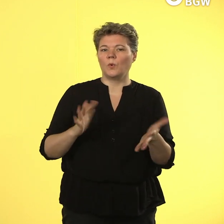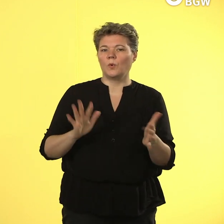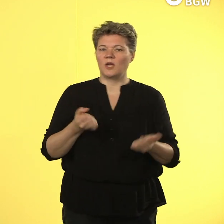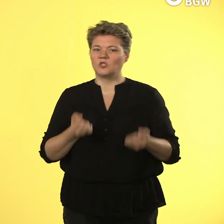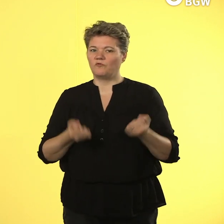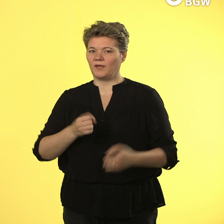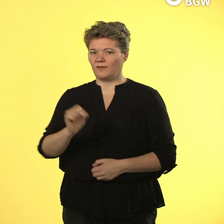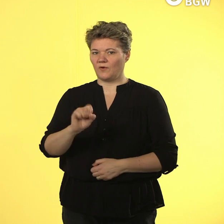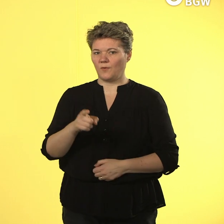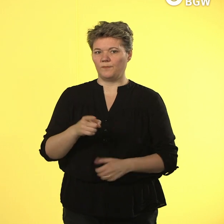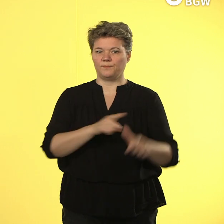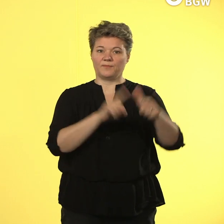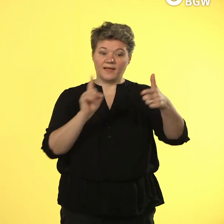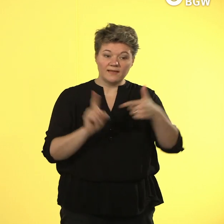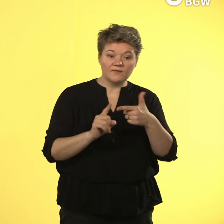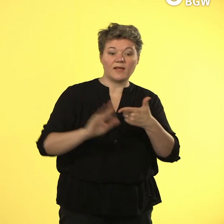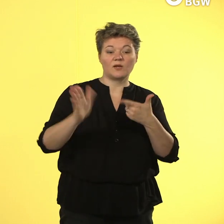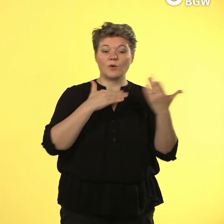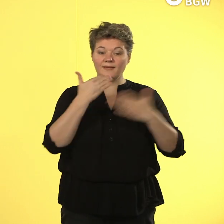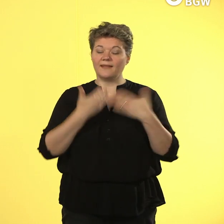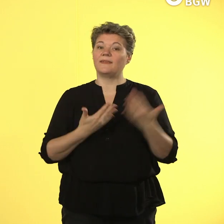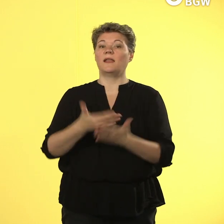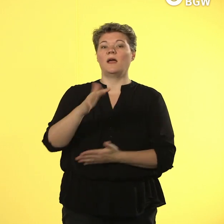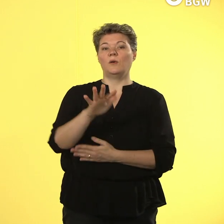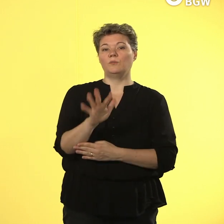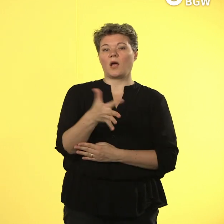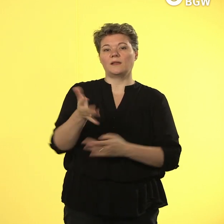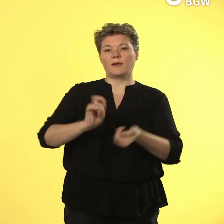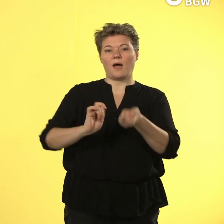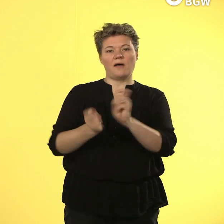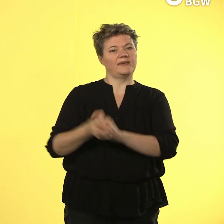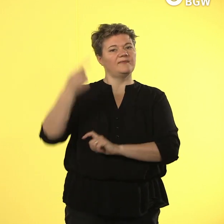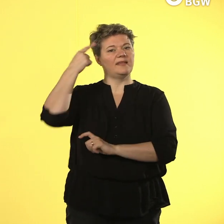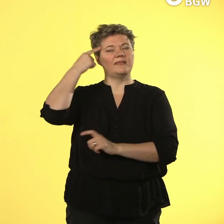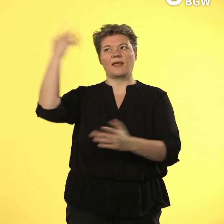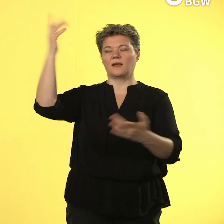am Beispiel Bundesteilhabegesetz erzählen. Das ist hier nur beispielhaft. Und Grenzen herkömmlicher Methoden beleuchten.